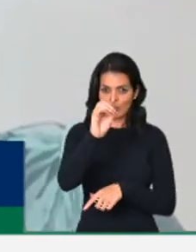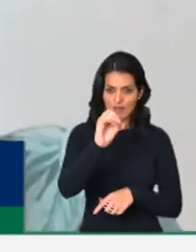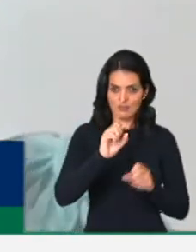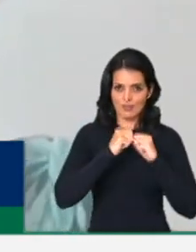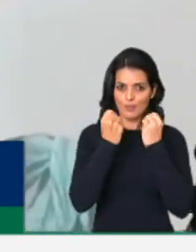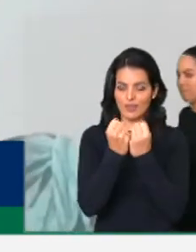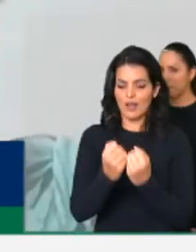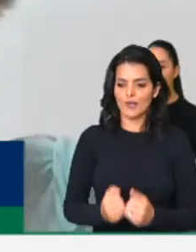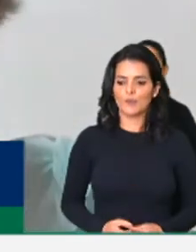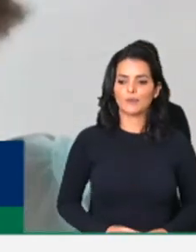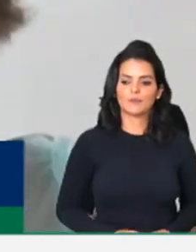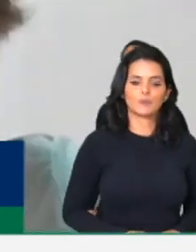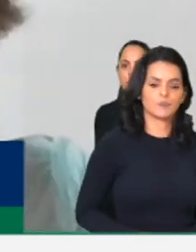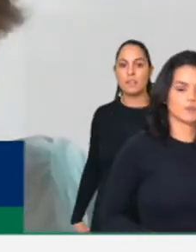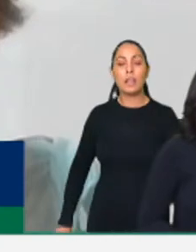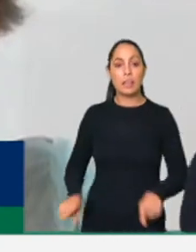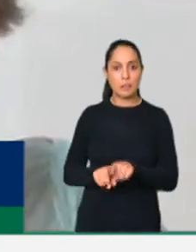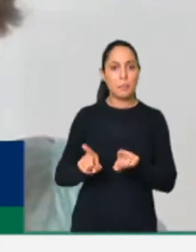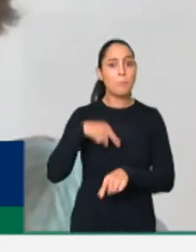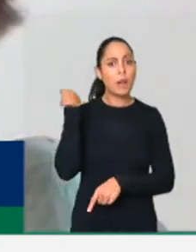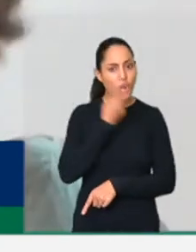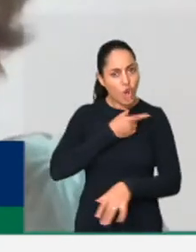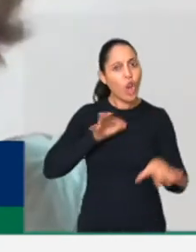PT. -- [PRESIDENTE]: SIM